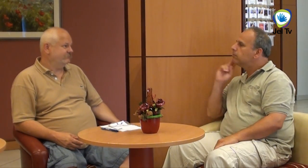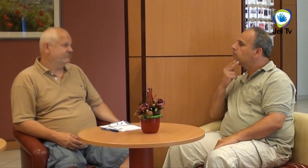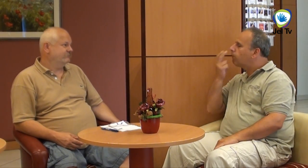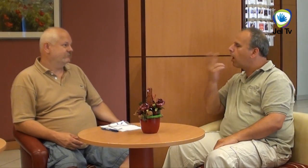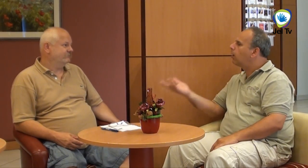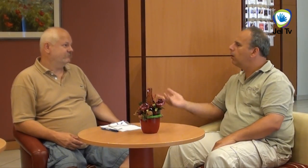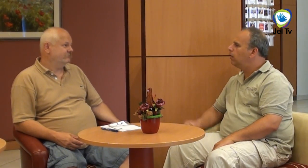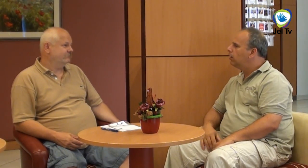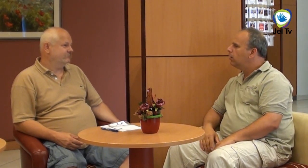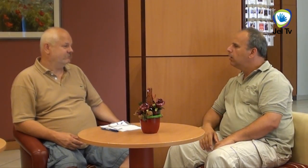Más téma. Siketvakoknál?